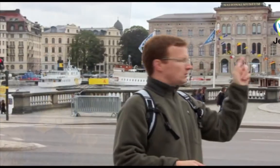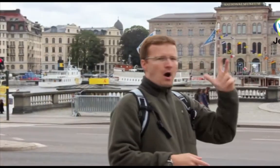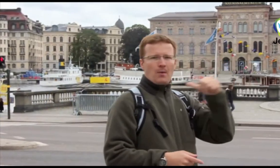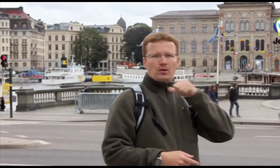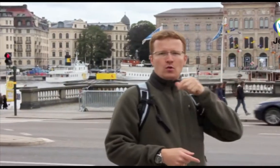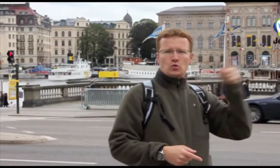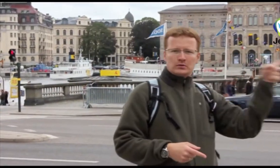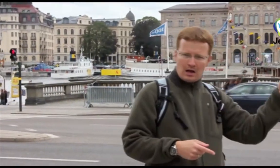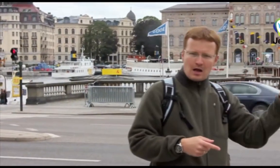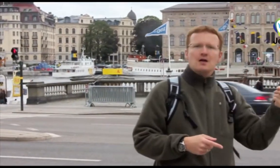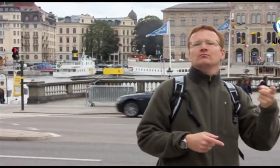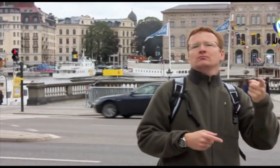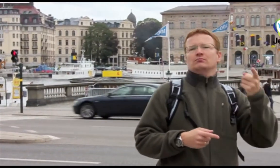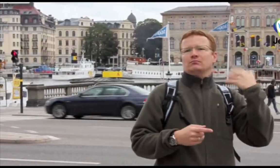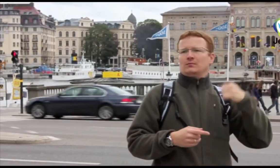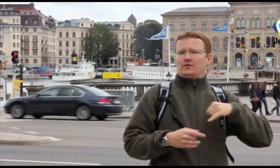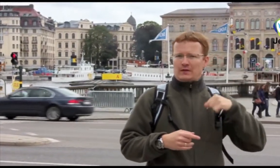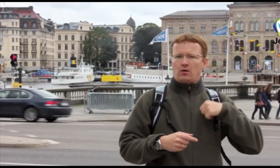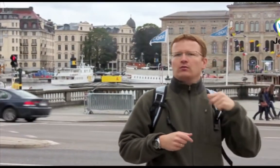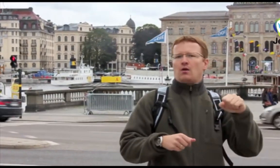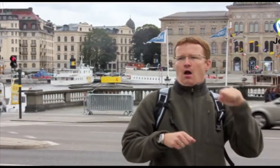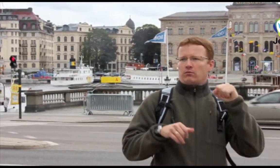III. Gusztáv fiatalon vette át a hatalmat.